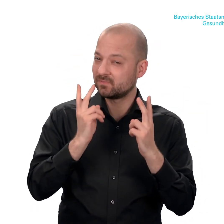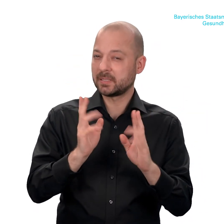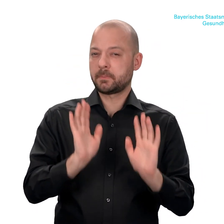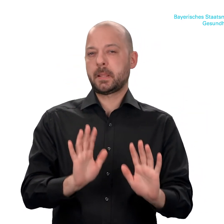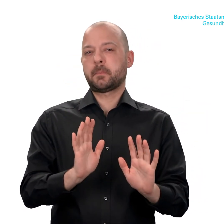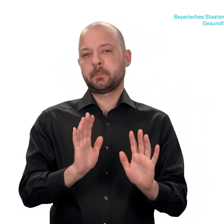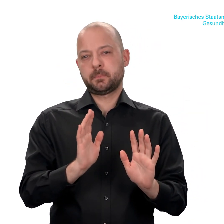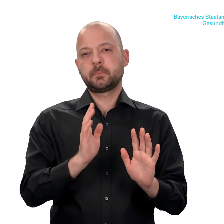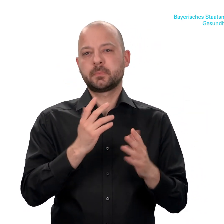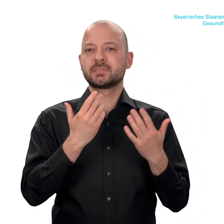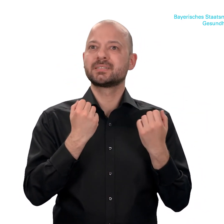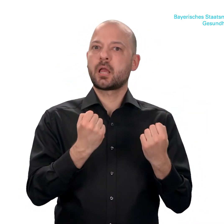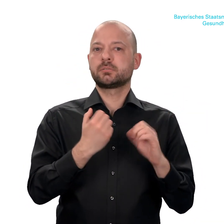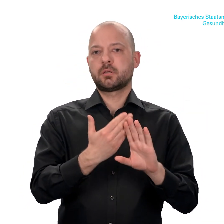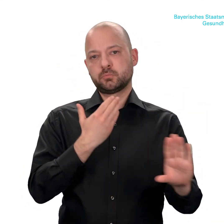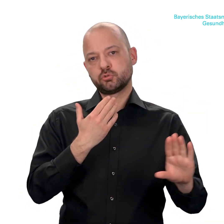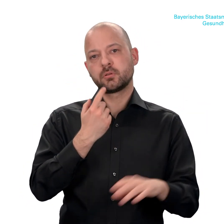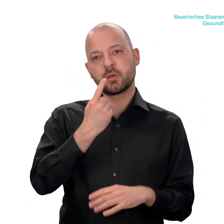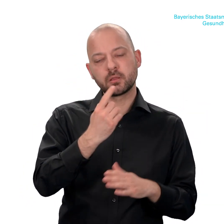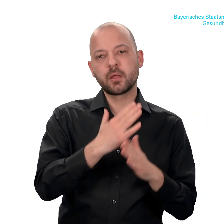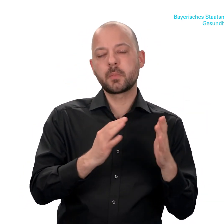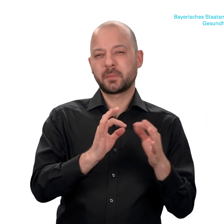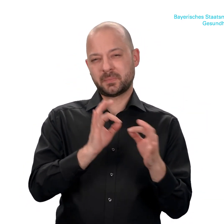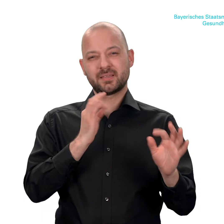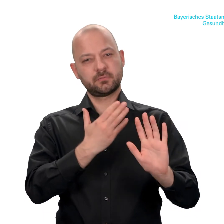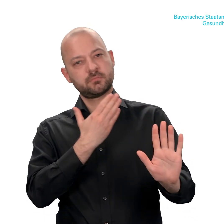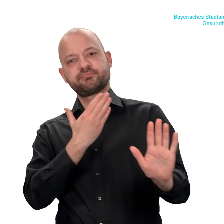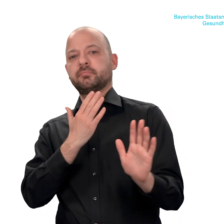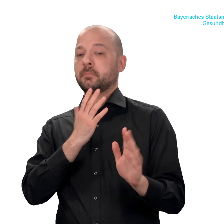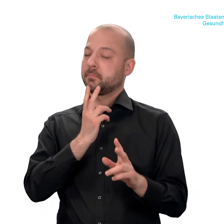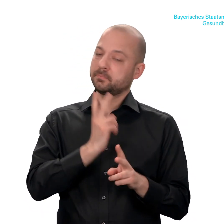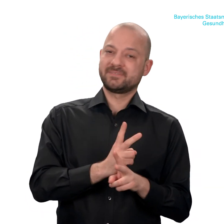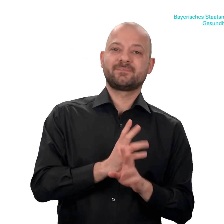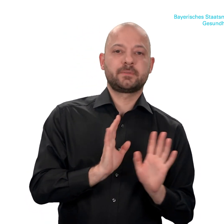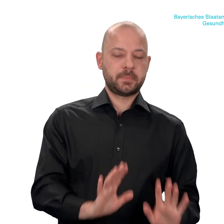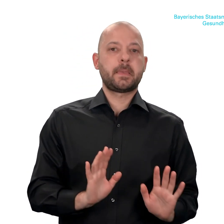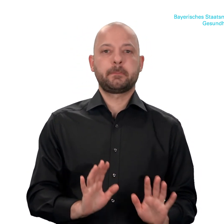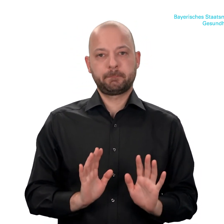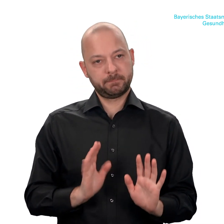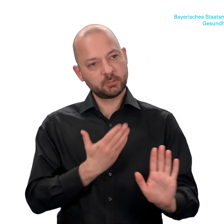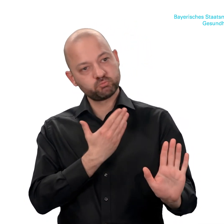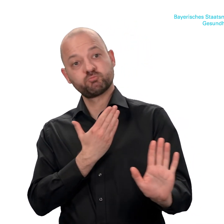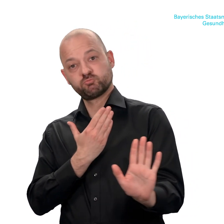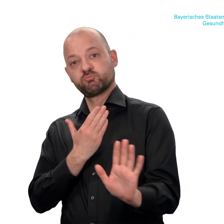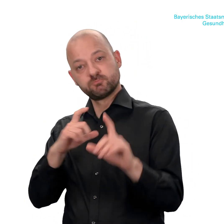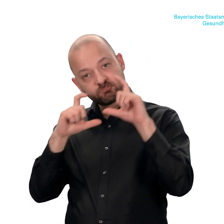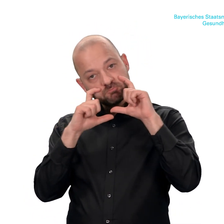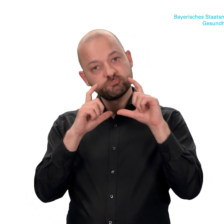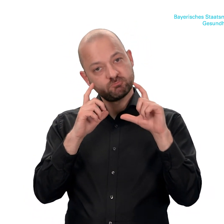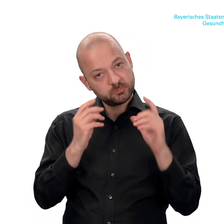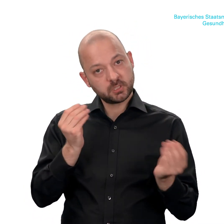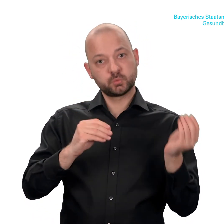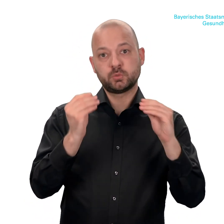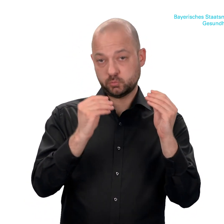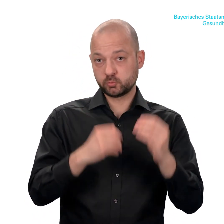soll der empfohlene Sicherheitsabstand von mindestens 1,5 Metern eingehalten werden.